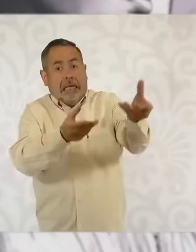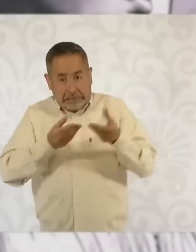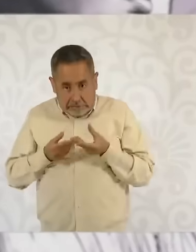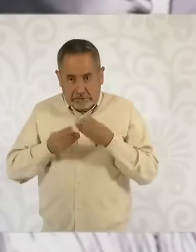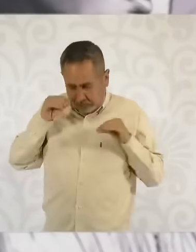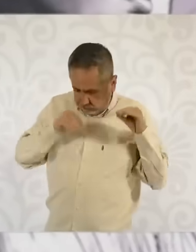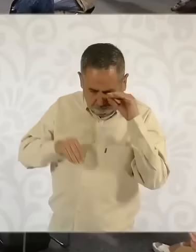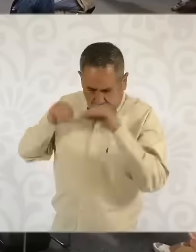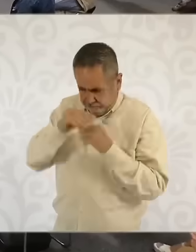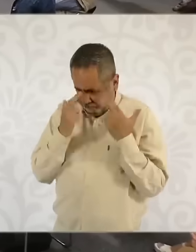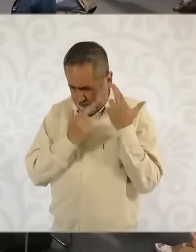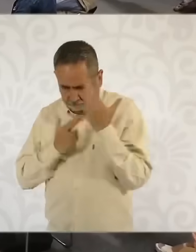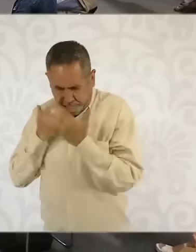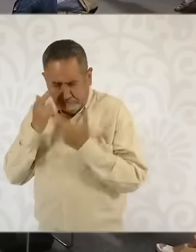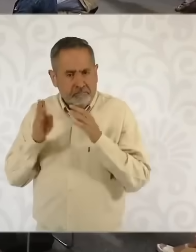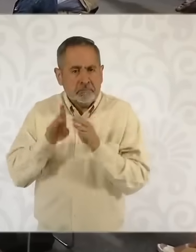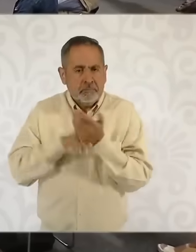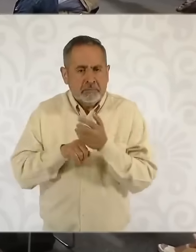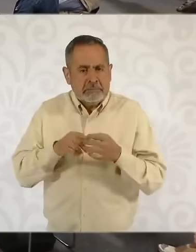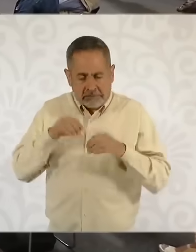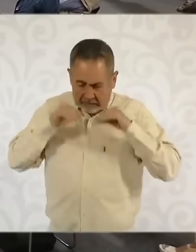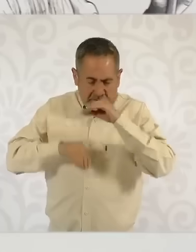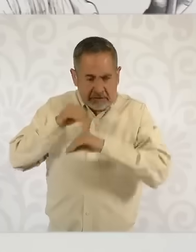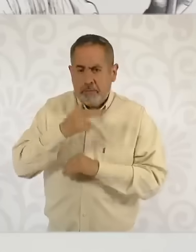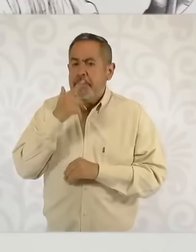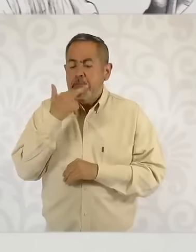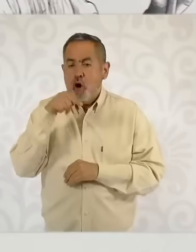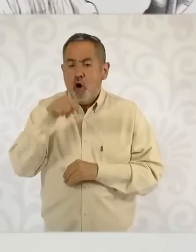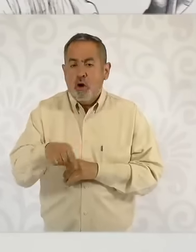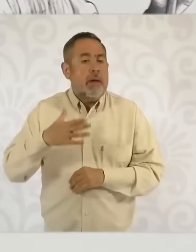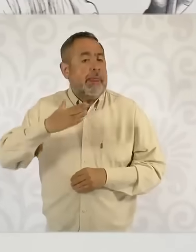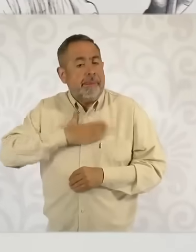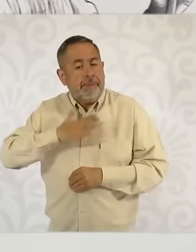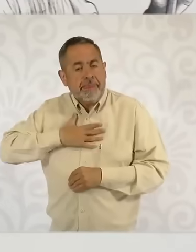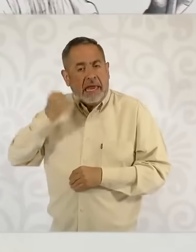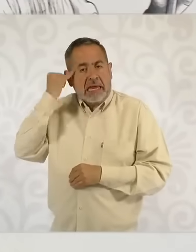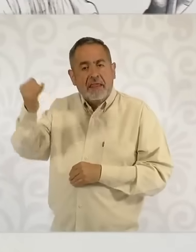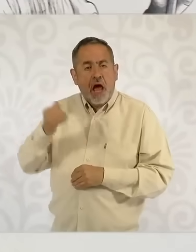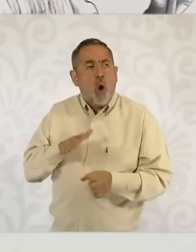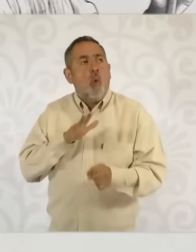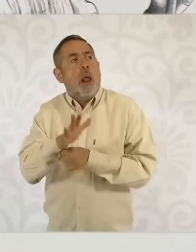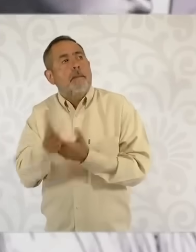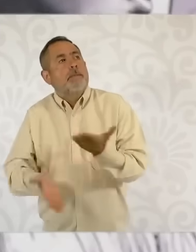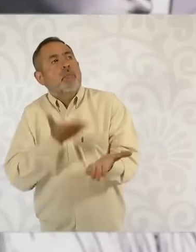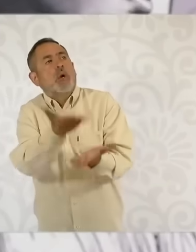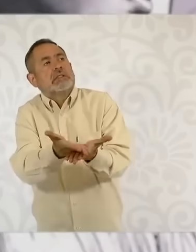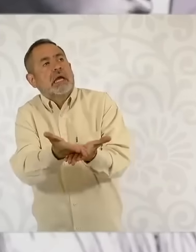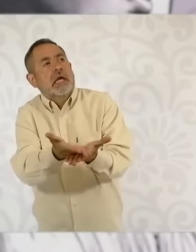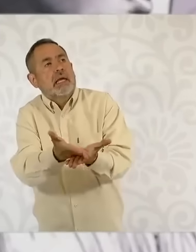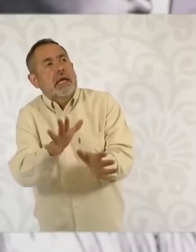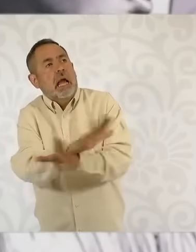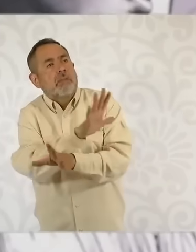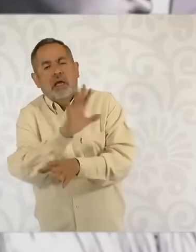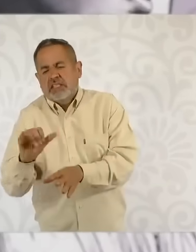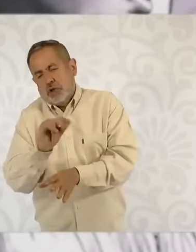próximos meses pues ya tendremos nuestra postura de qué vamos a proponer eh en este periodo que te